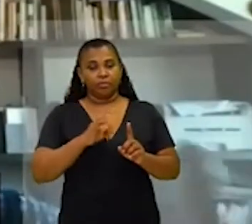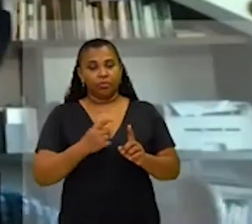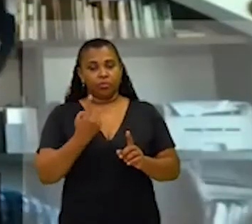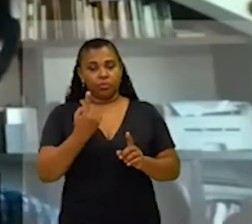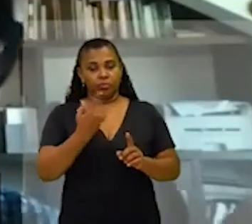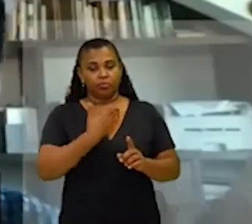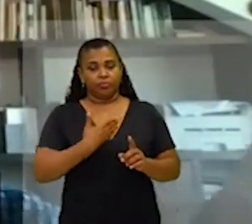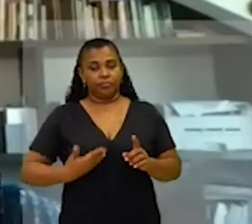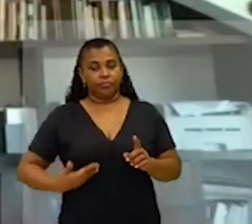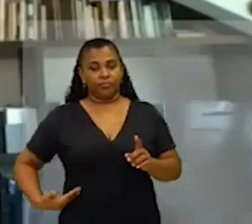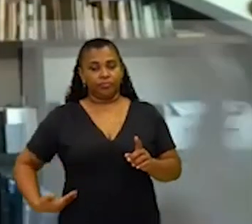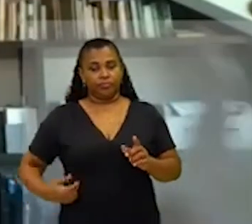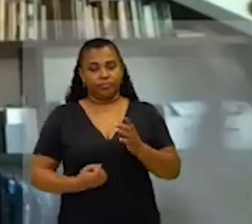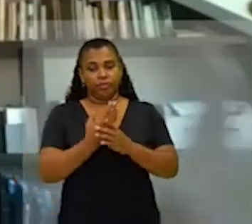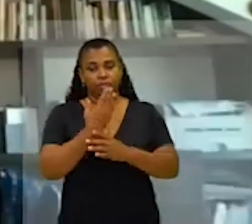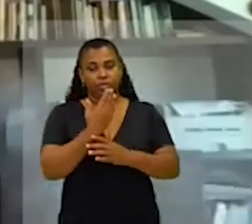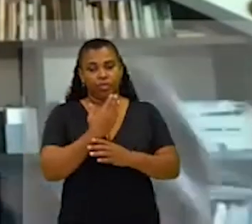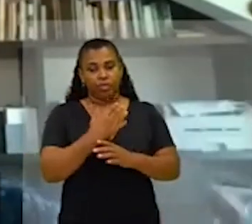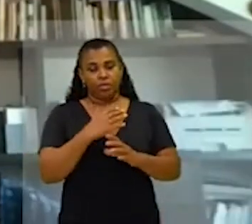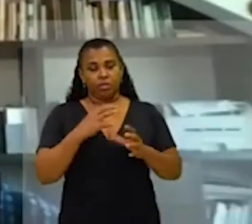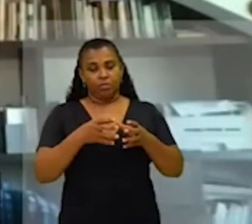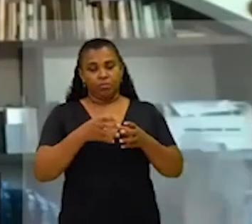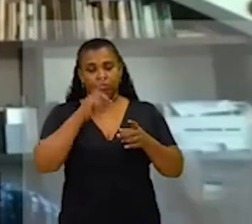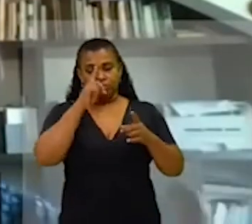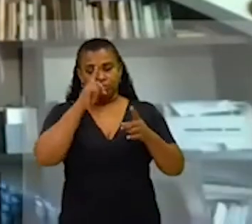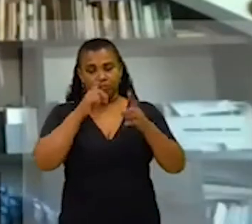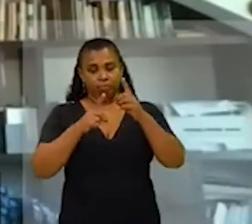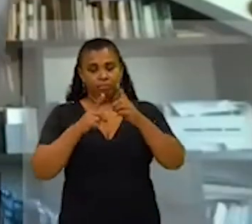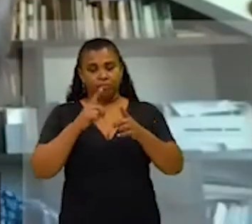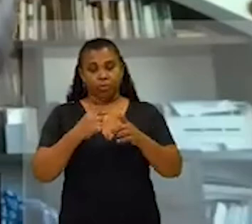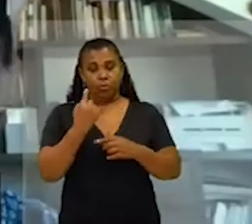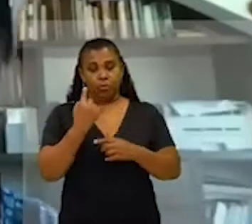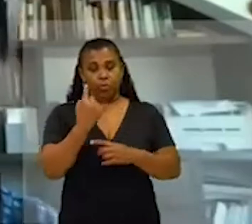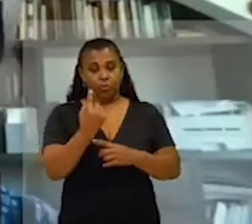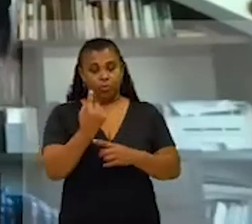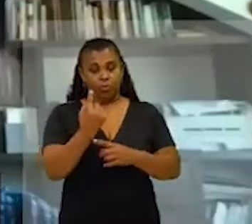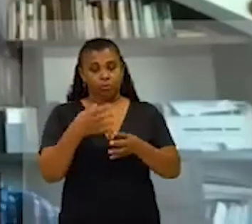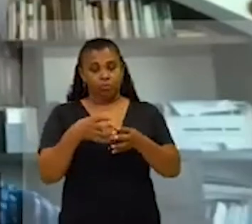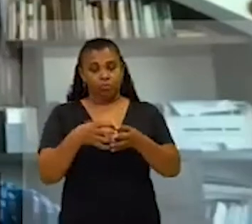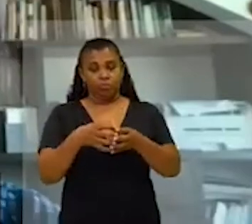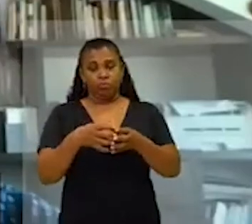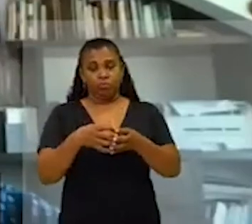criar uma caracterização ou não entende muito é isso que eu tô querendo chamar atenção depois do